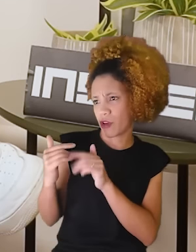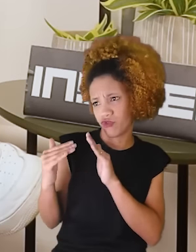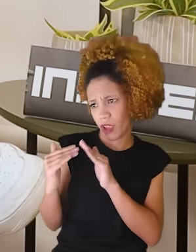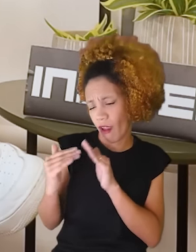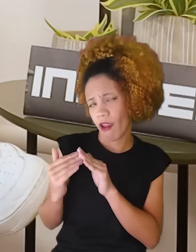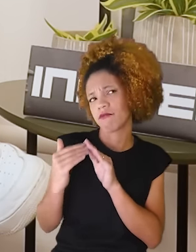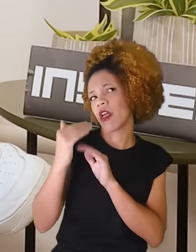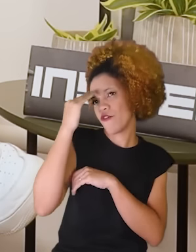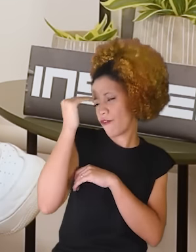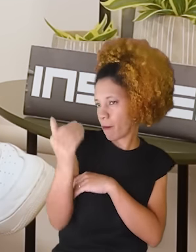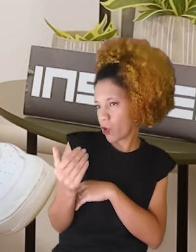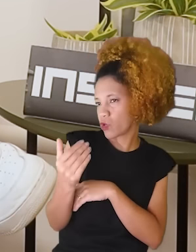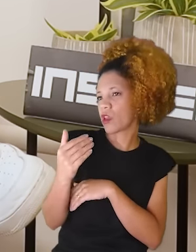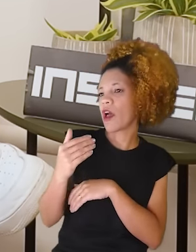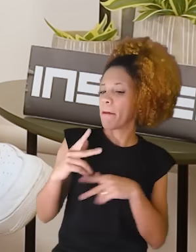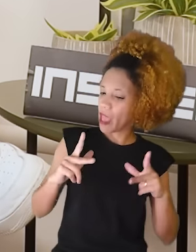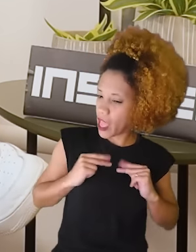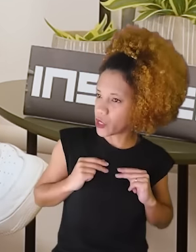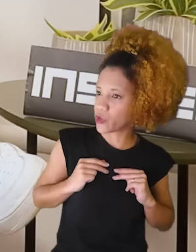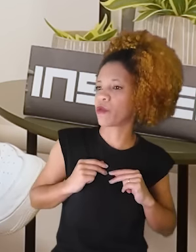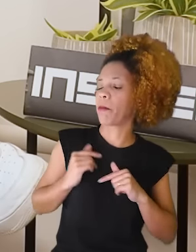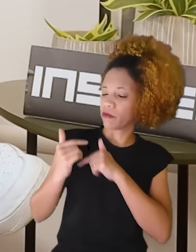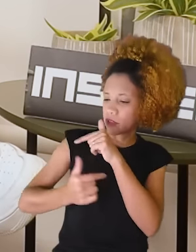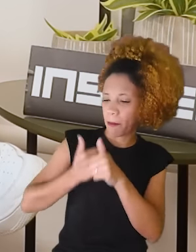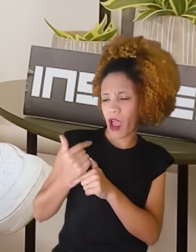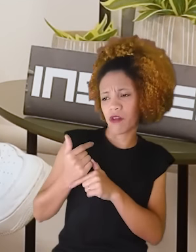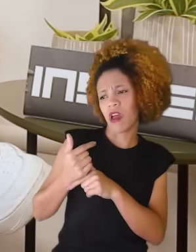você ser reconhecido pelo seu trabalho então assim no geral não tem do que reclamar minha